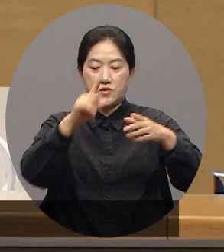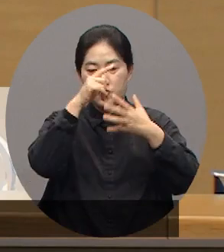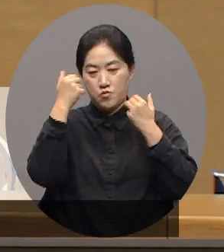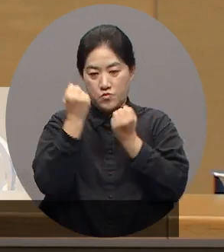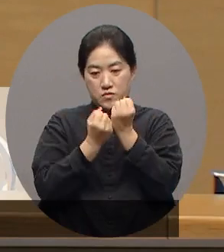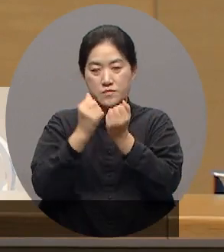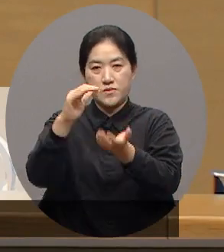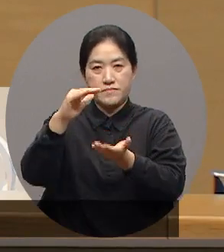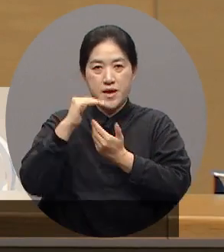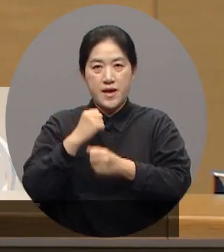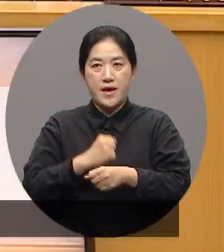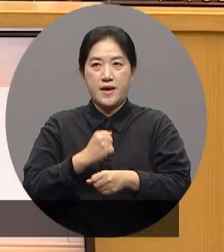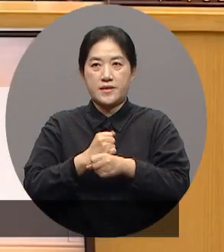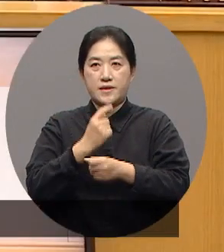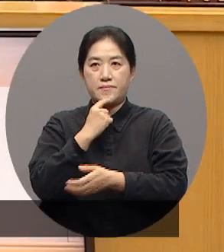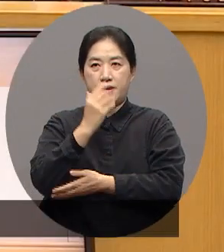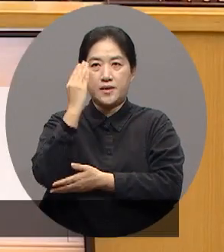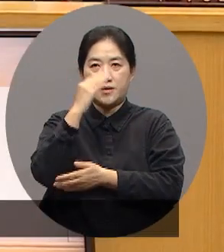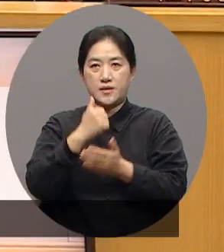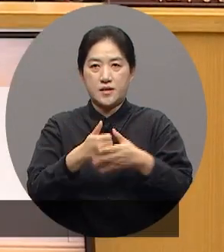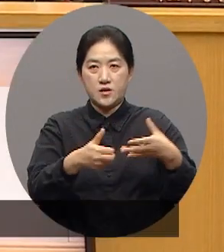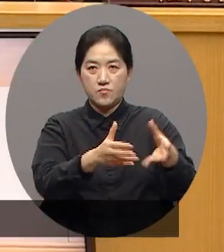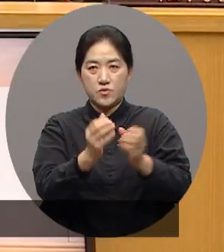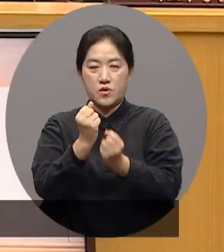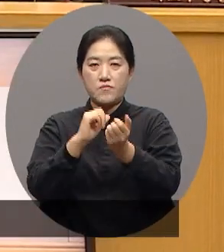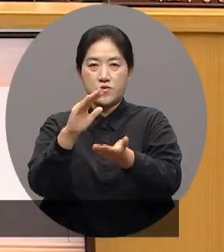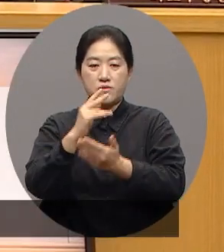새해 정부 업무 보고를 받는다고밝혔습니다.